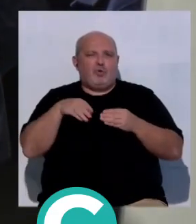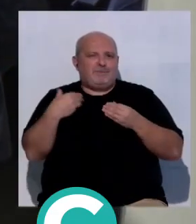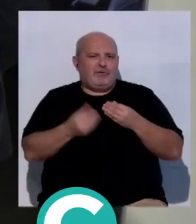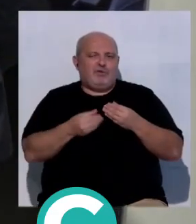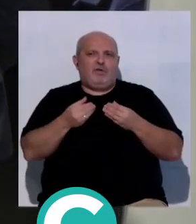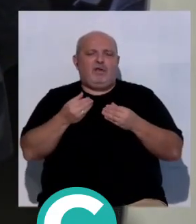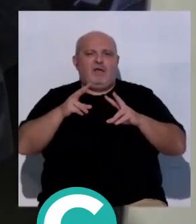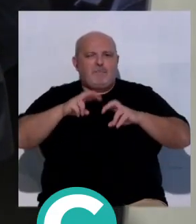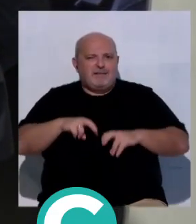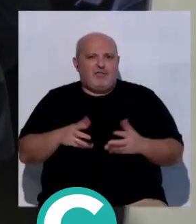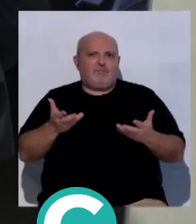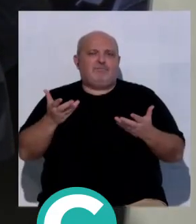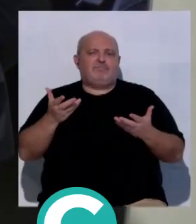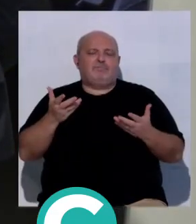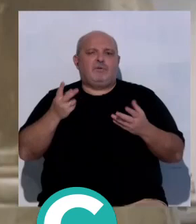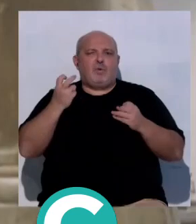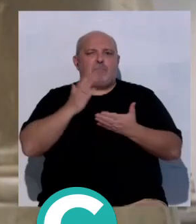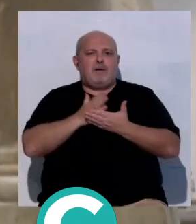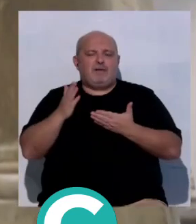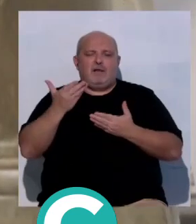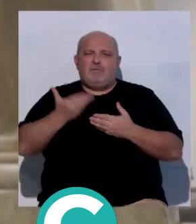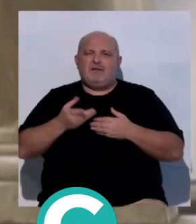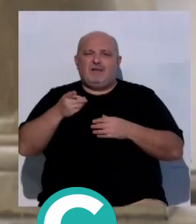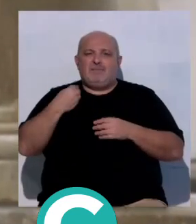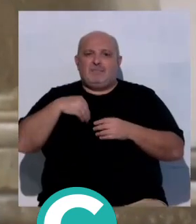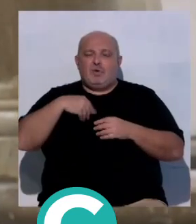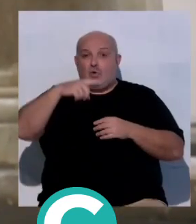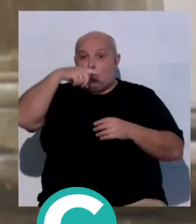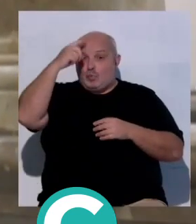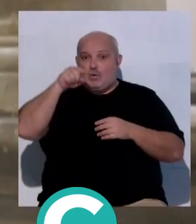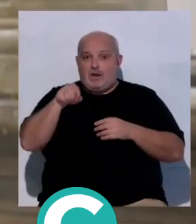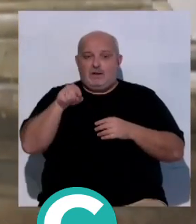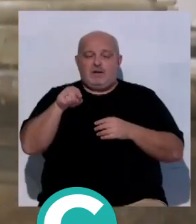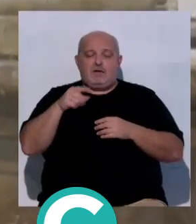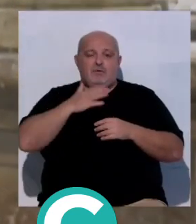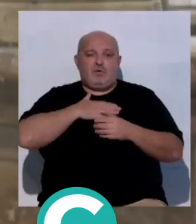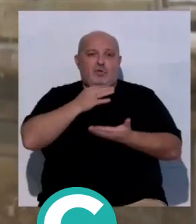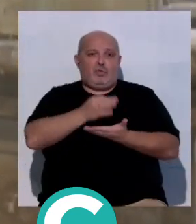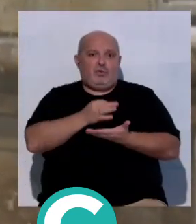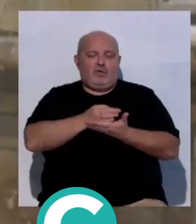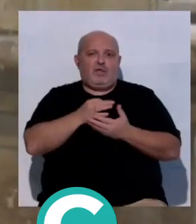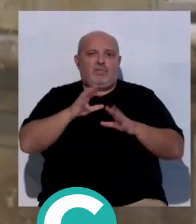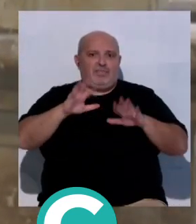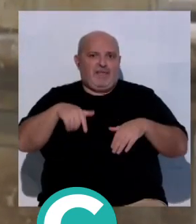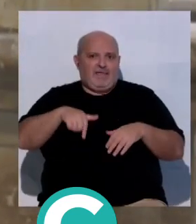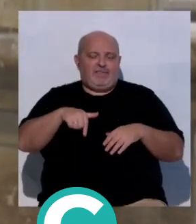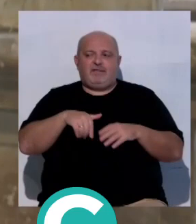la investigación de una parte tan importante de la cultura de nuestra ciudad la de Cádiz si no se